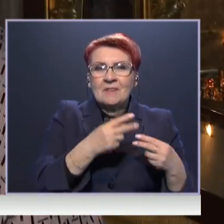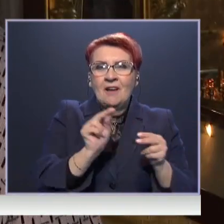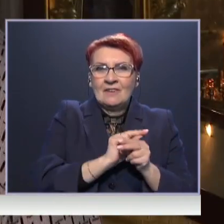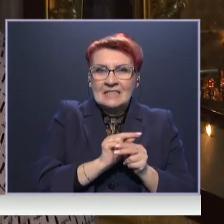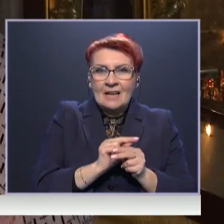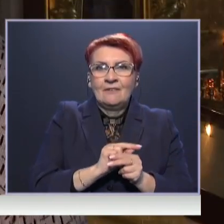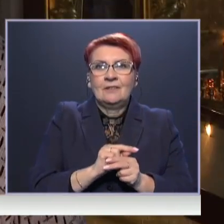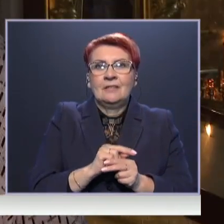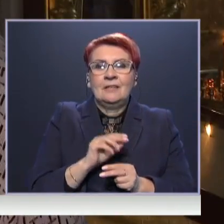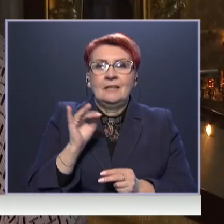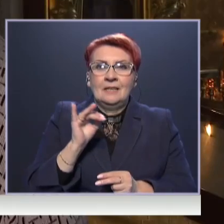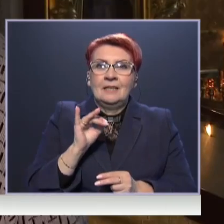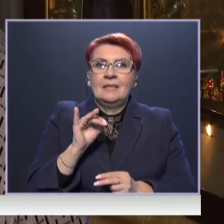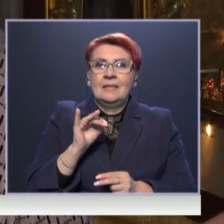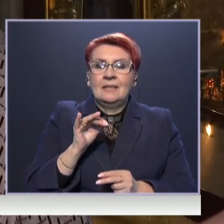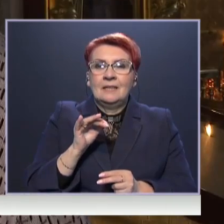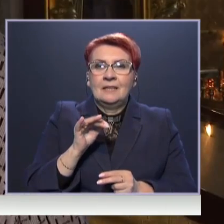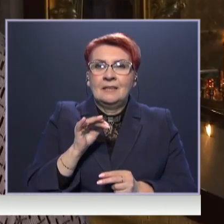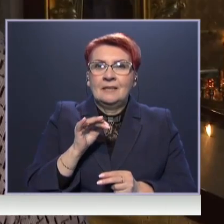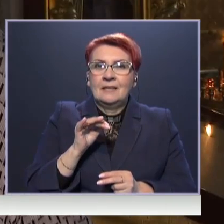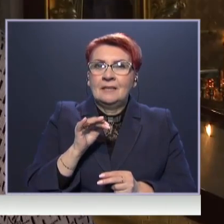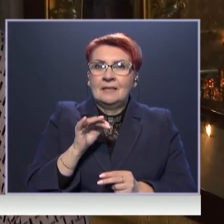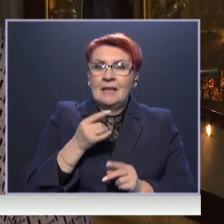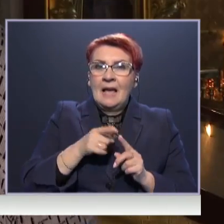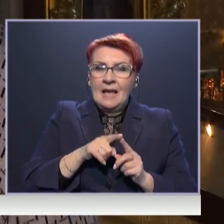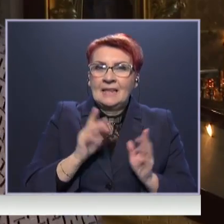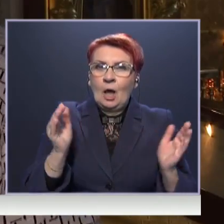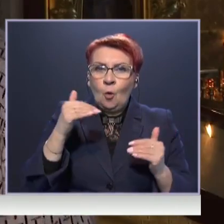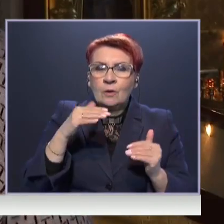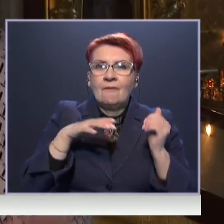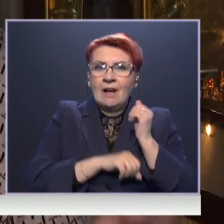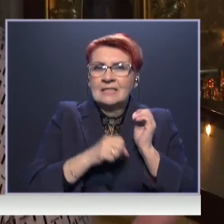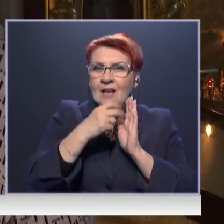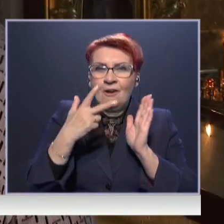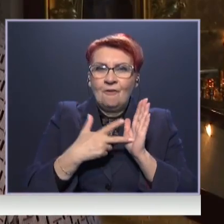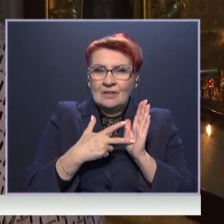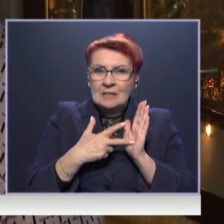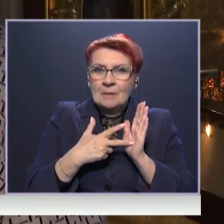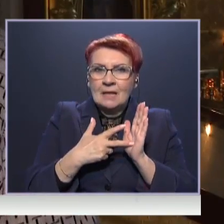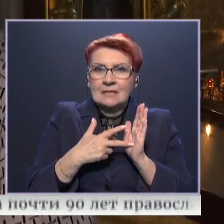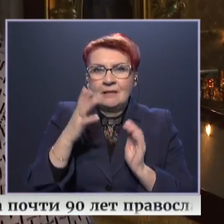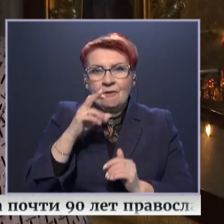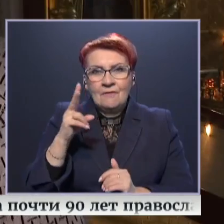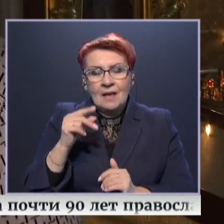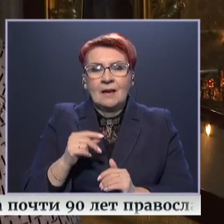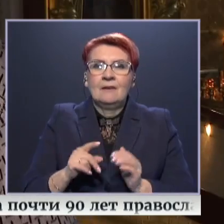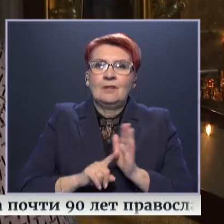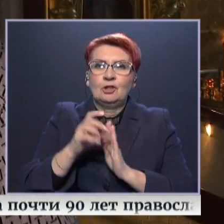это икона где-то до конца э 18 века примерно Или там начало XIX века уже была создана Возможно это один